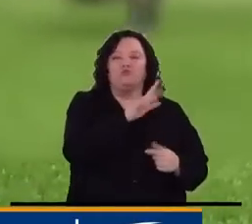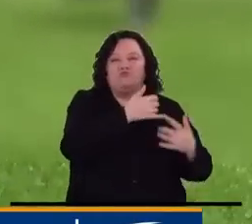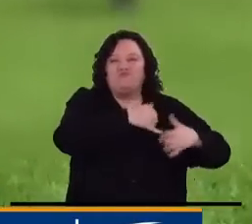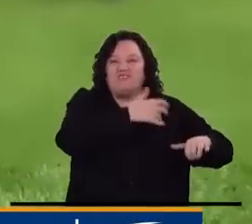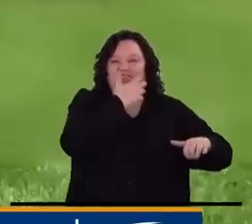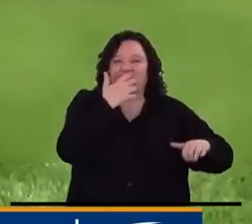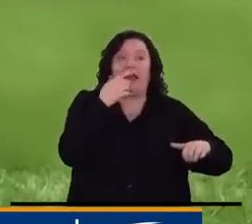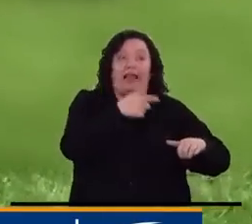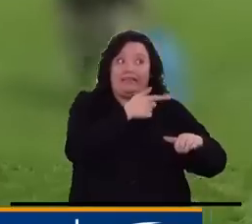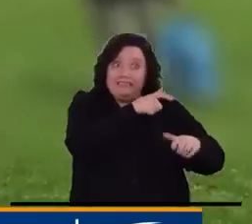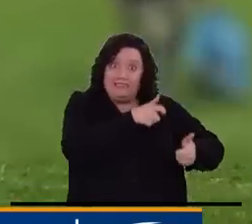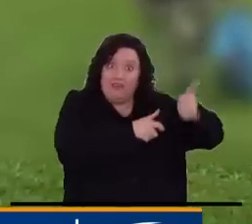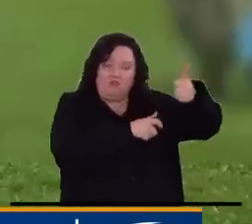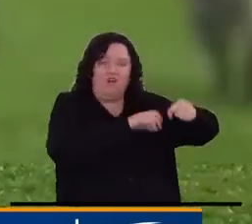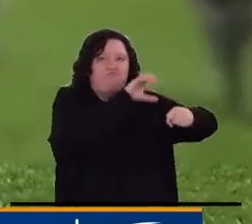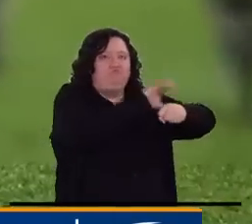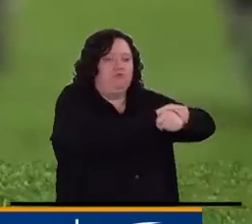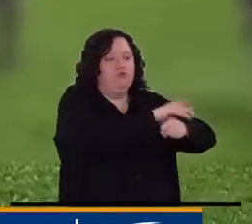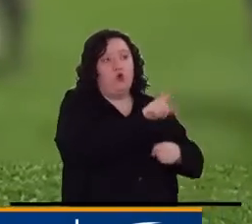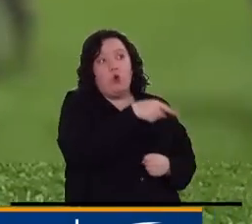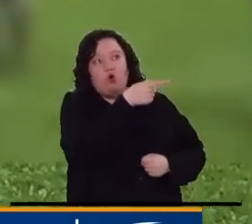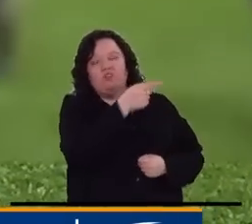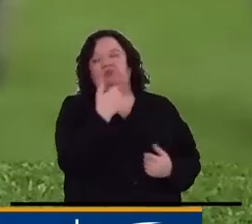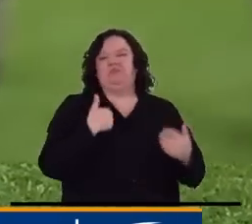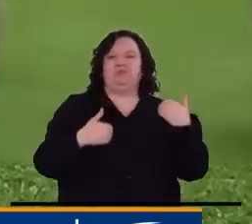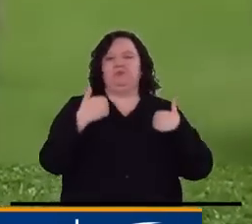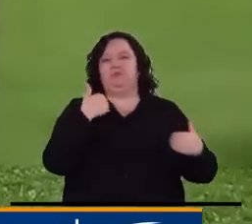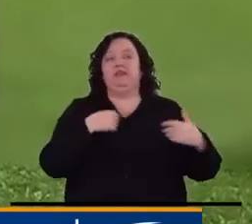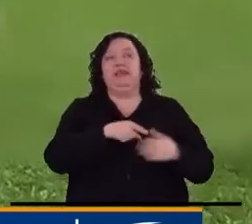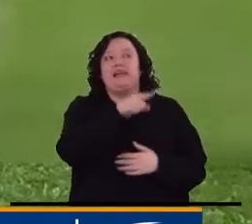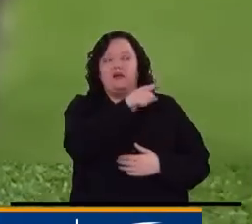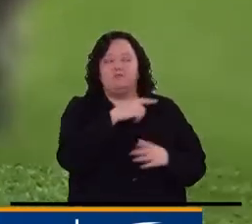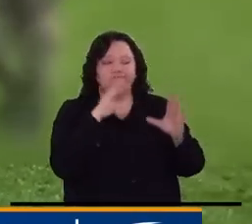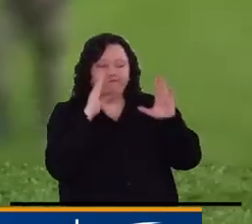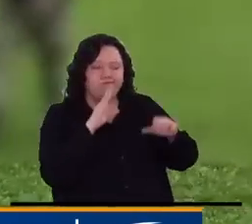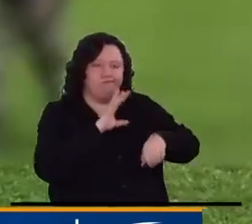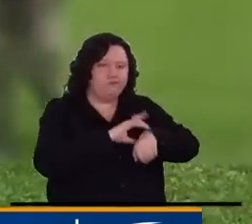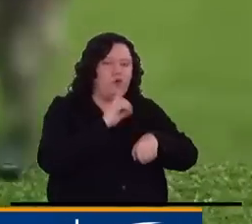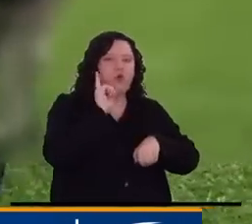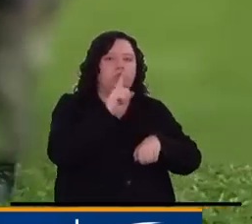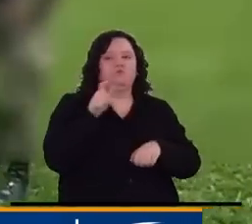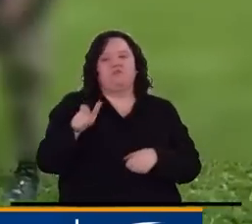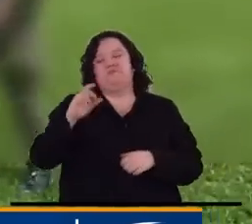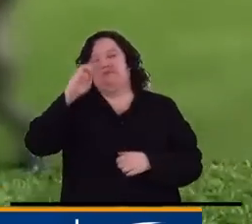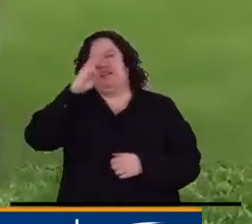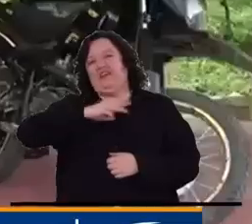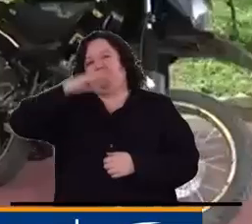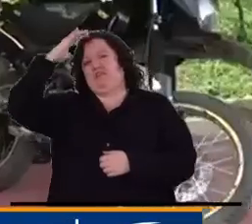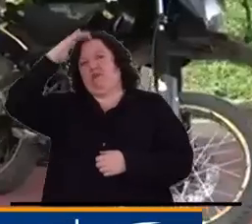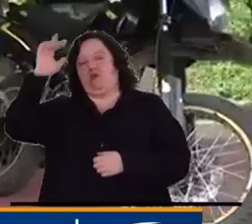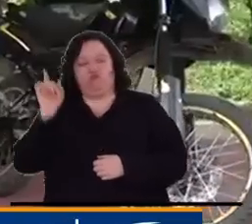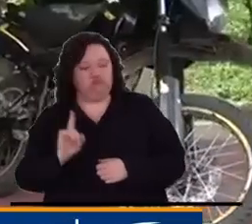capturas, seis disidentes, entre ellos alias grande, cabecilla de una comisión y que libera libera varios con mates con el frente